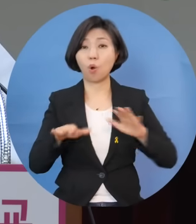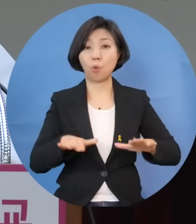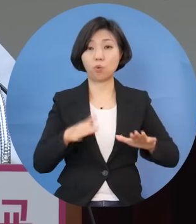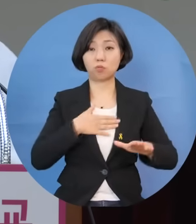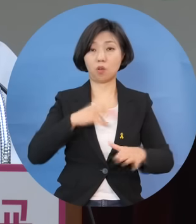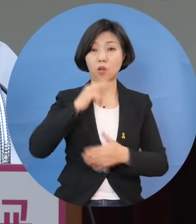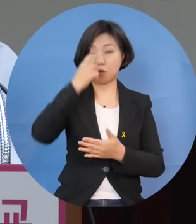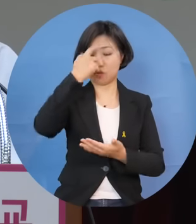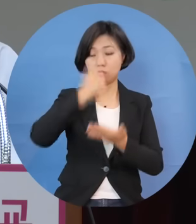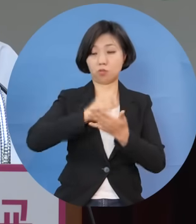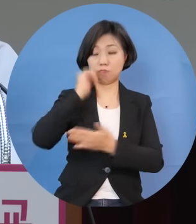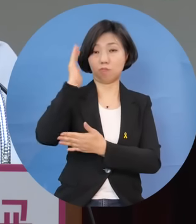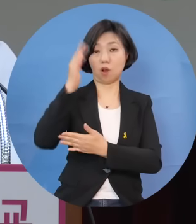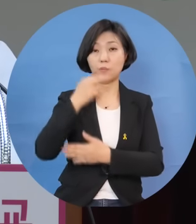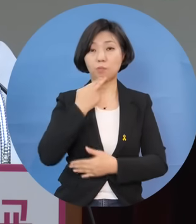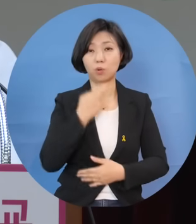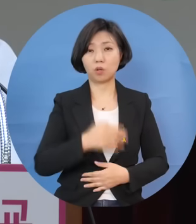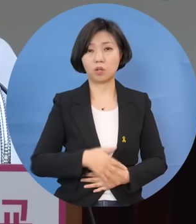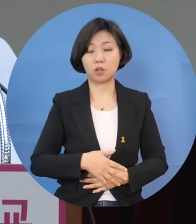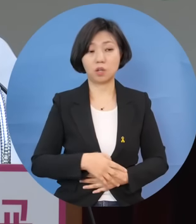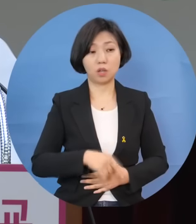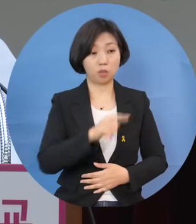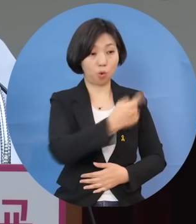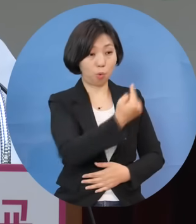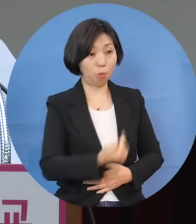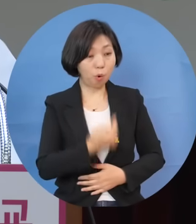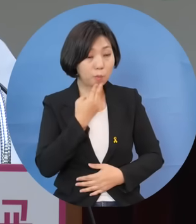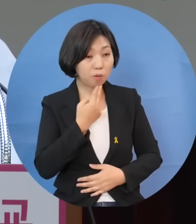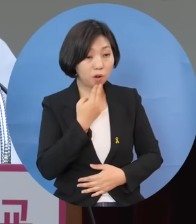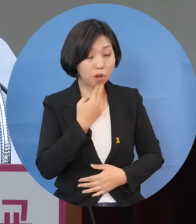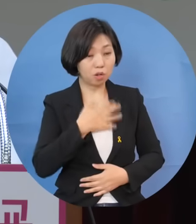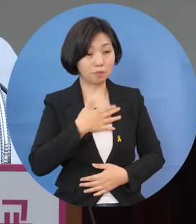부모님이 약을 딱! 가지고 와서 "너 절에서 안 나오면 이 약 먹고 죽을 거야"